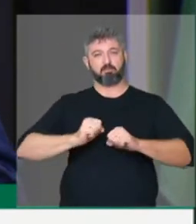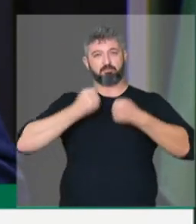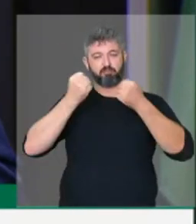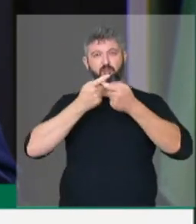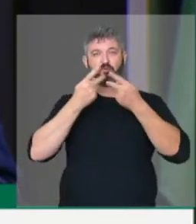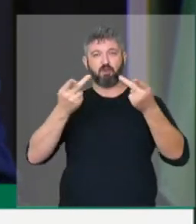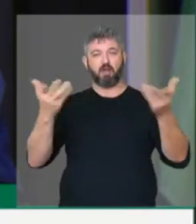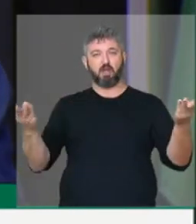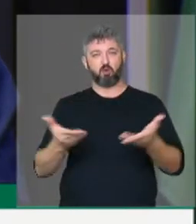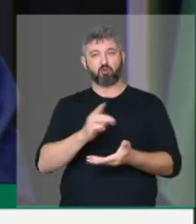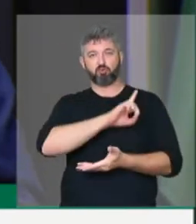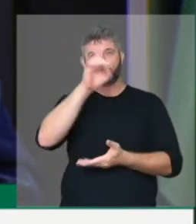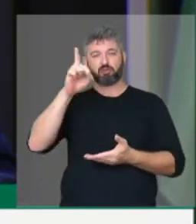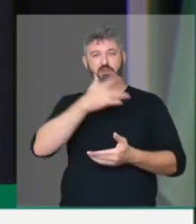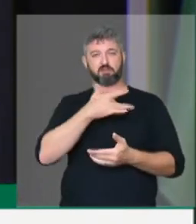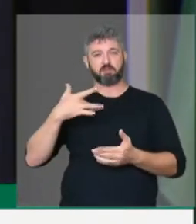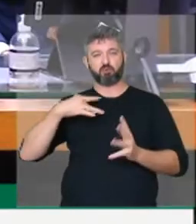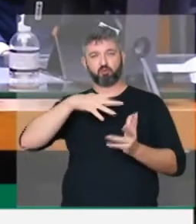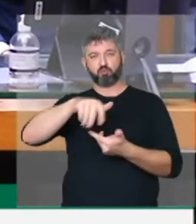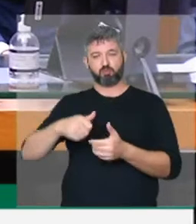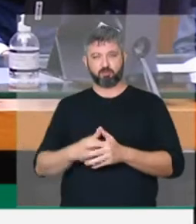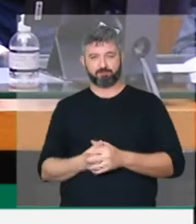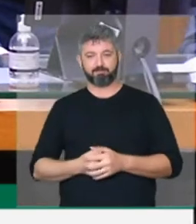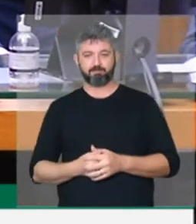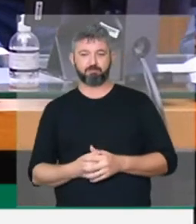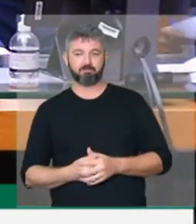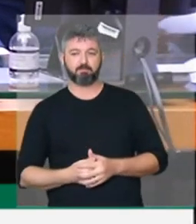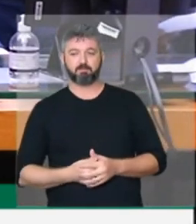FAZER NO DIA MUNDIAL DA SAÚ DE. [PRESIDENTE]: OBRIGADO DEPUTADO. CONSULTO